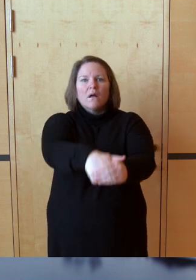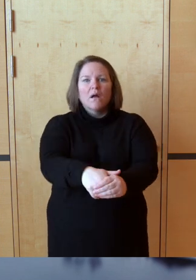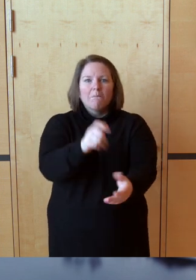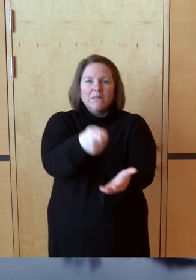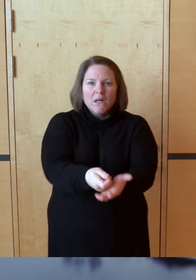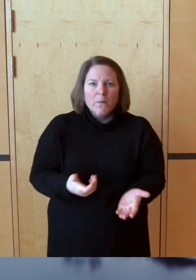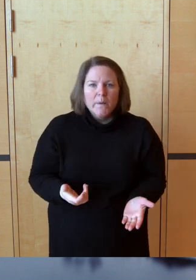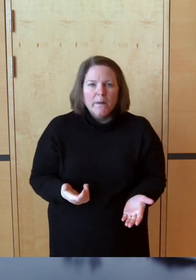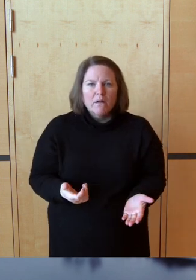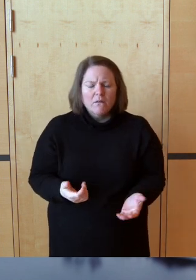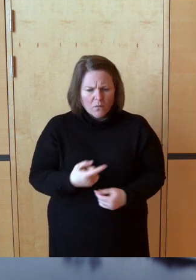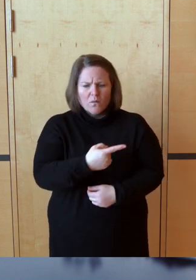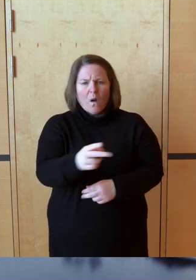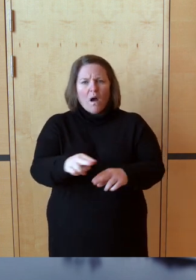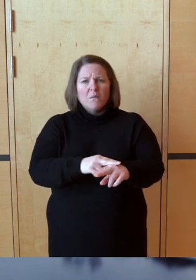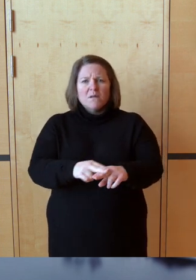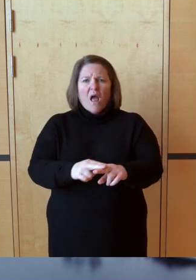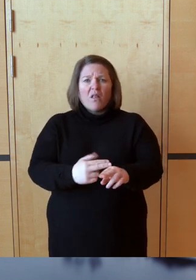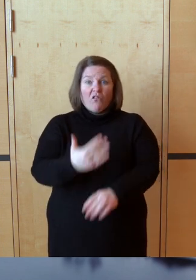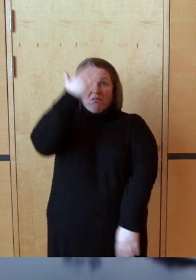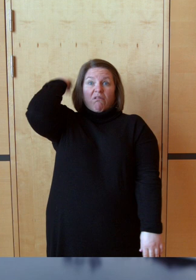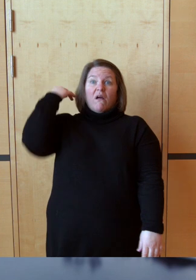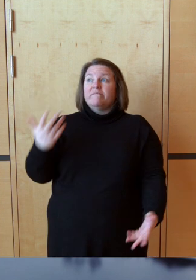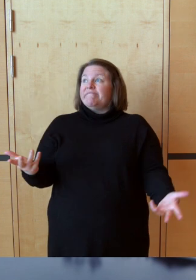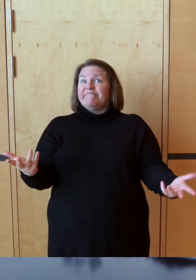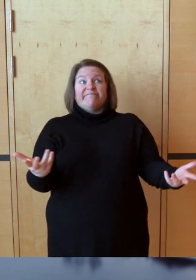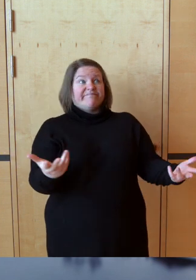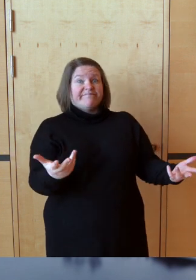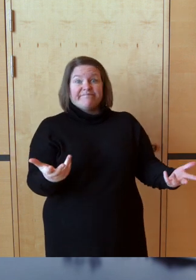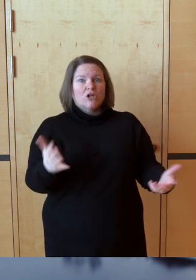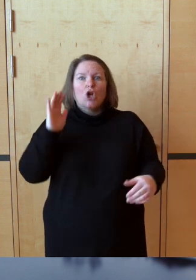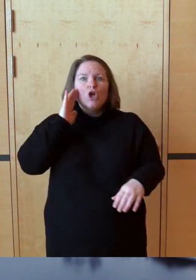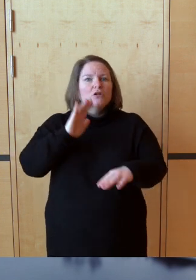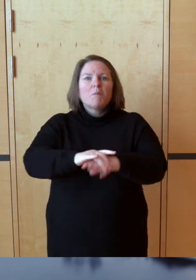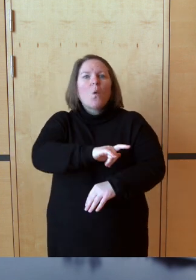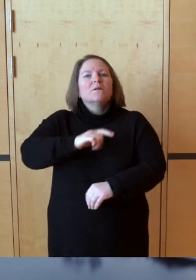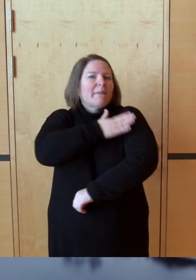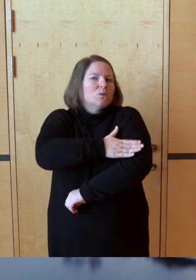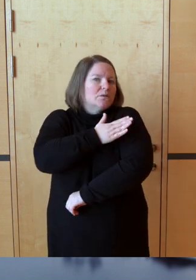De har känt sig förbi säger de har inte känt sig lyssnade på att det